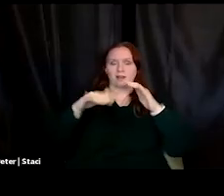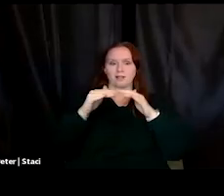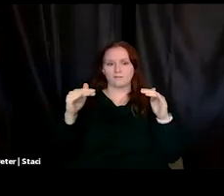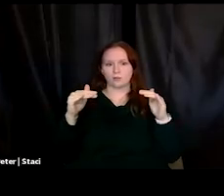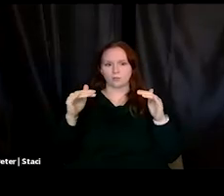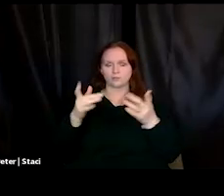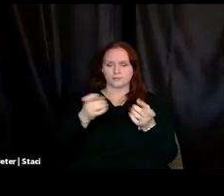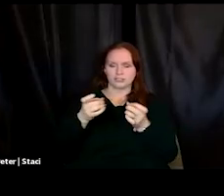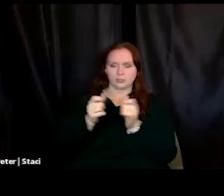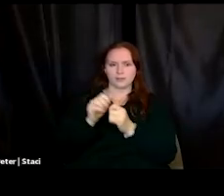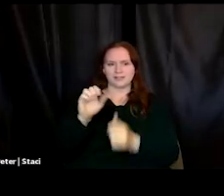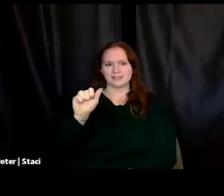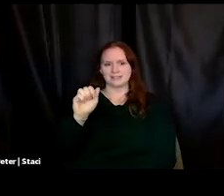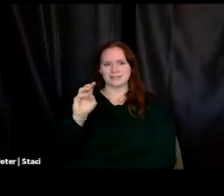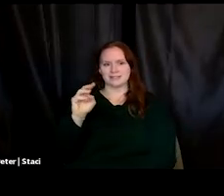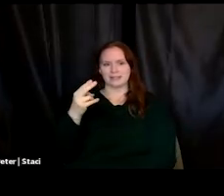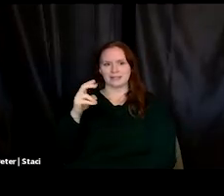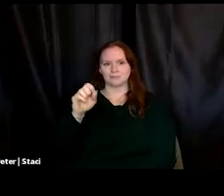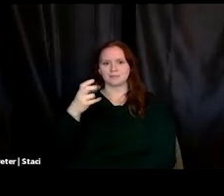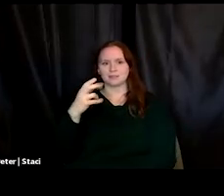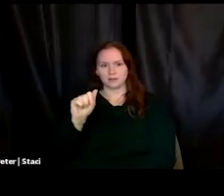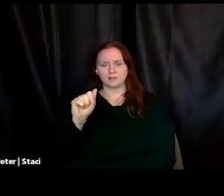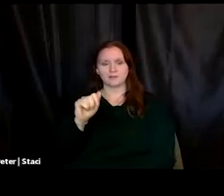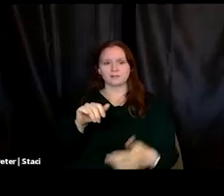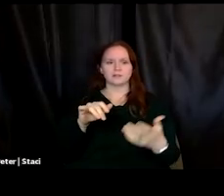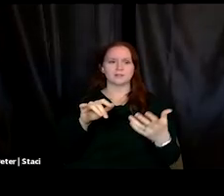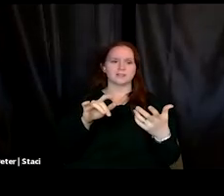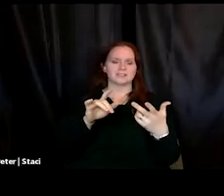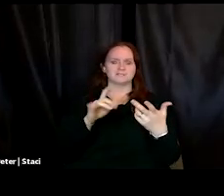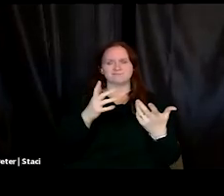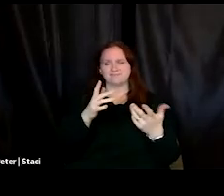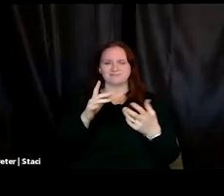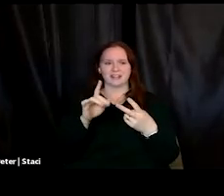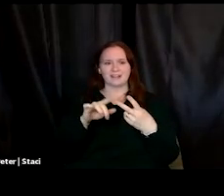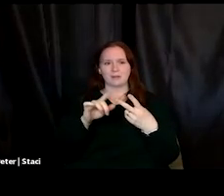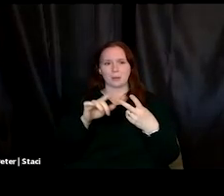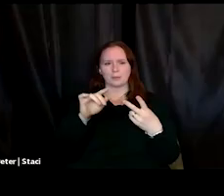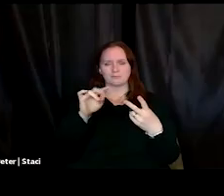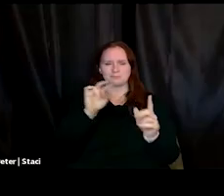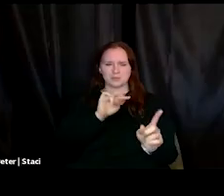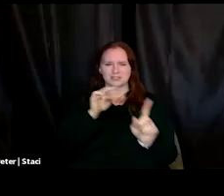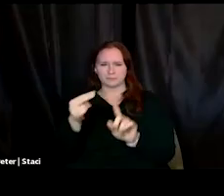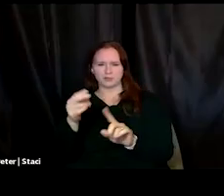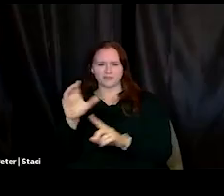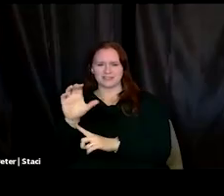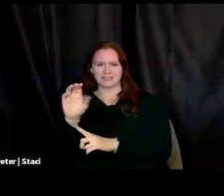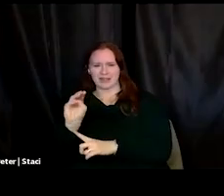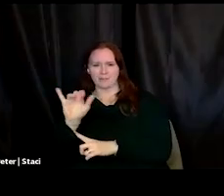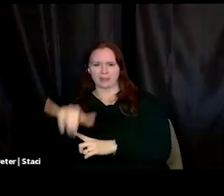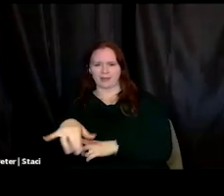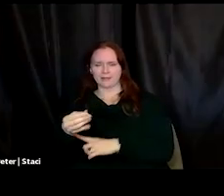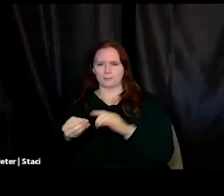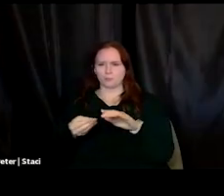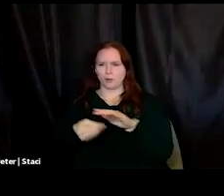Entonces verifican en su sistema que tu número de Seguro Social, tu nombre, tu dirección coinciden con tu registro del Seguro Social,